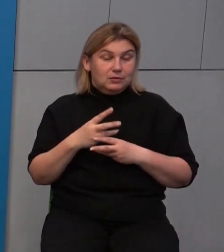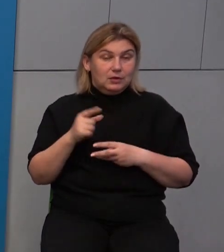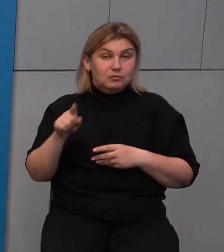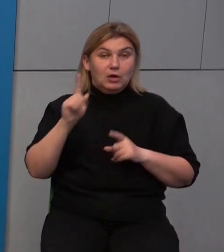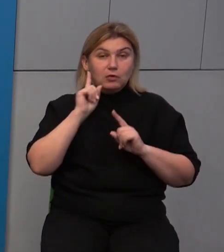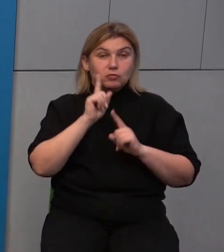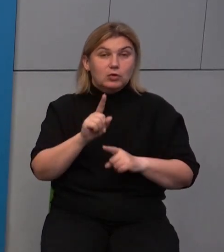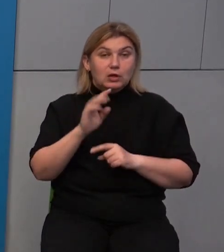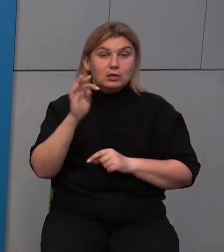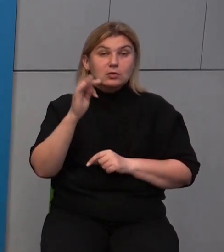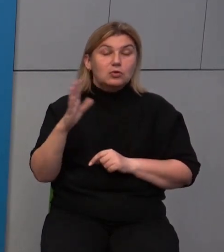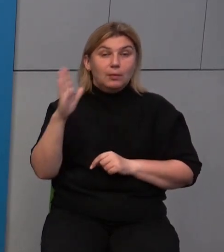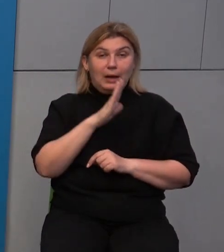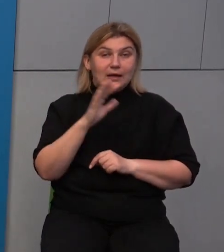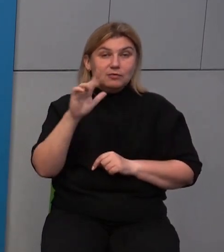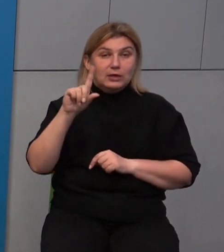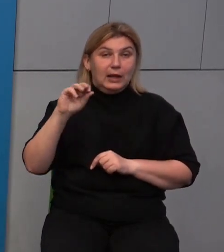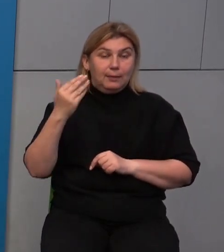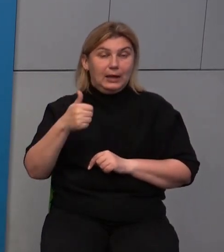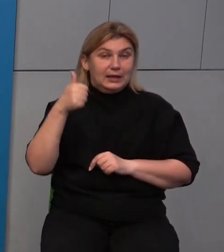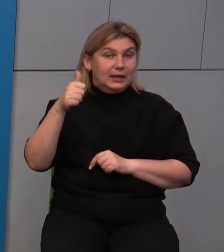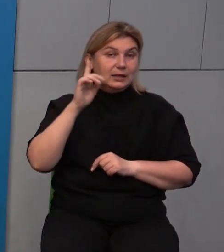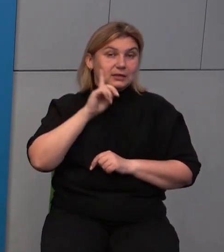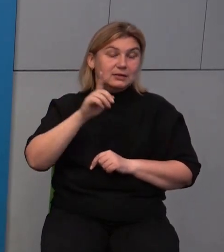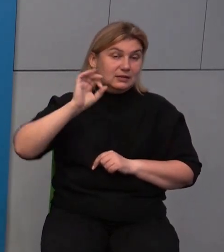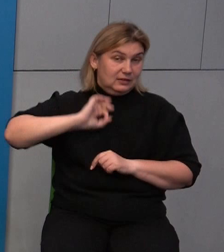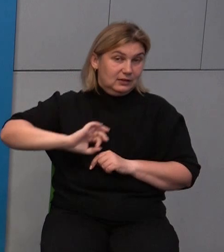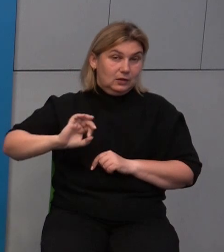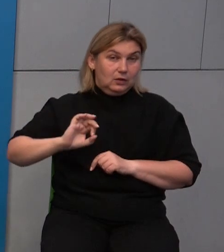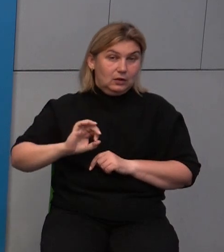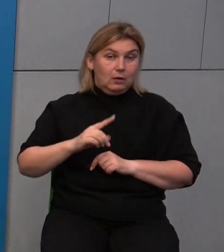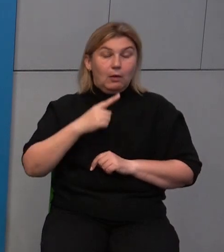Tomaszowi Lemowi, swojemu jedynemu synowi, powiedział,